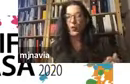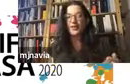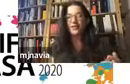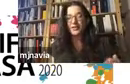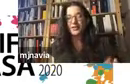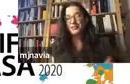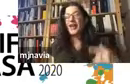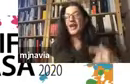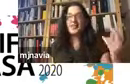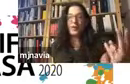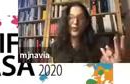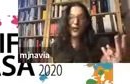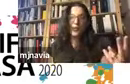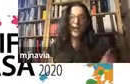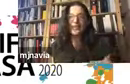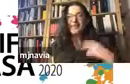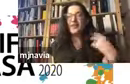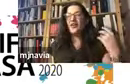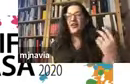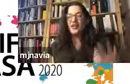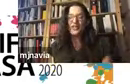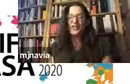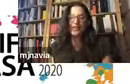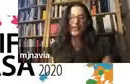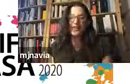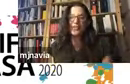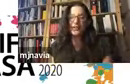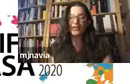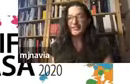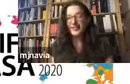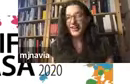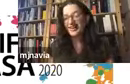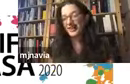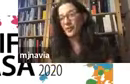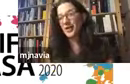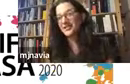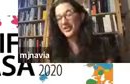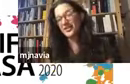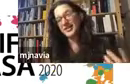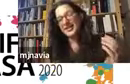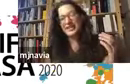sus cuentos. En segundo lugar otro libro de cuentos que les recomiendo, se llama